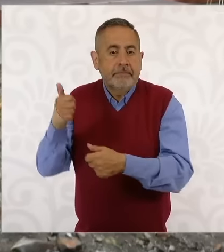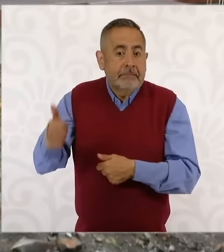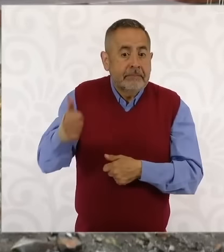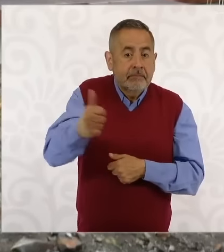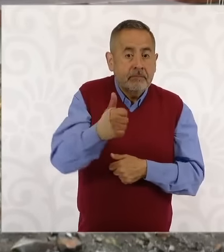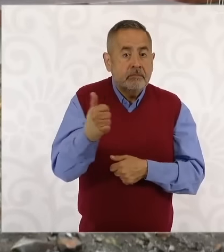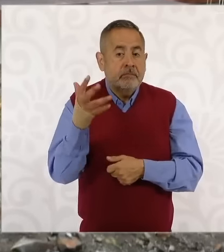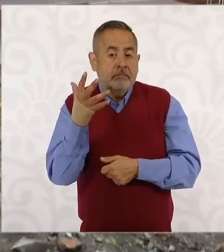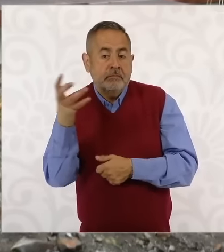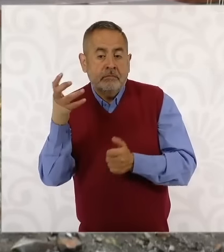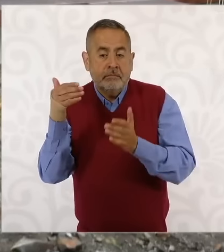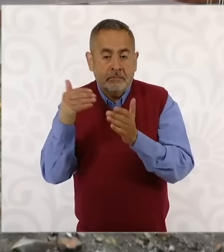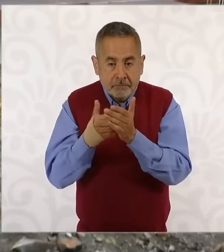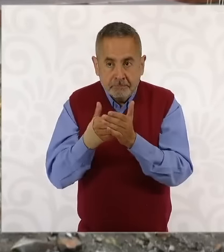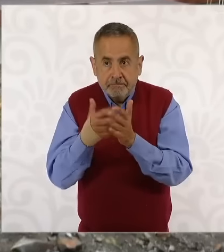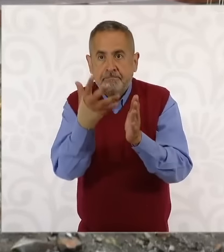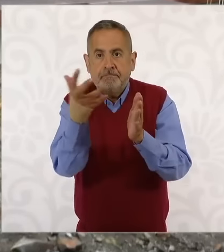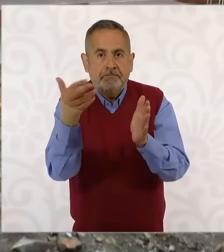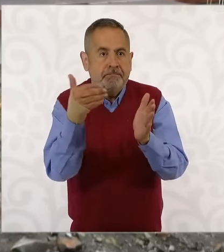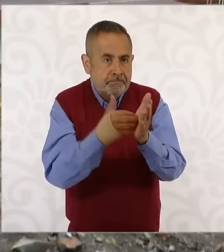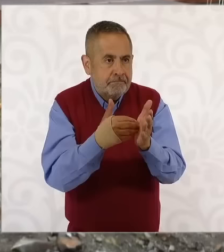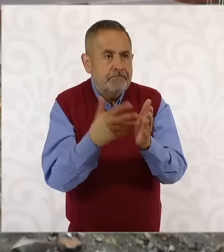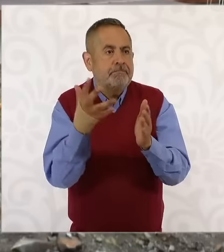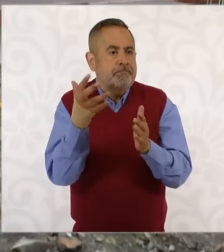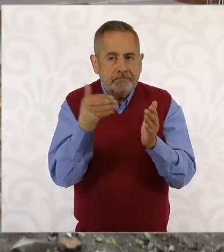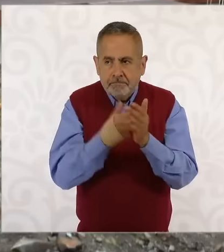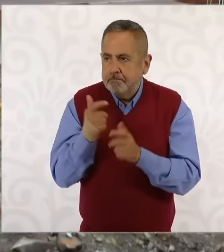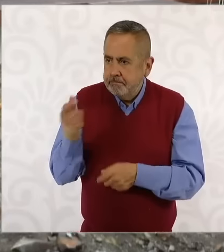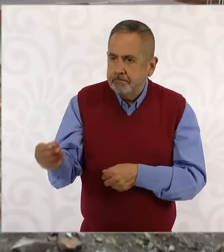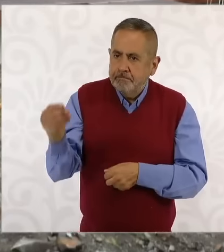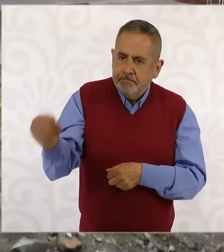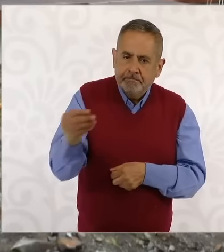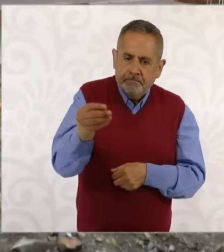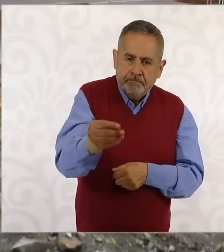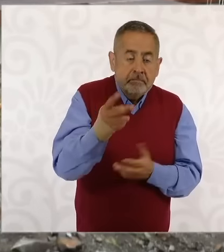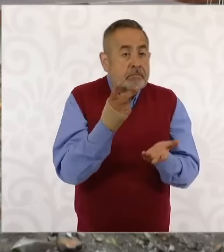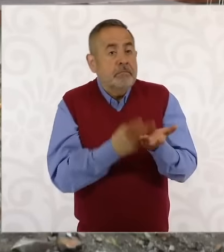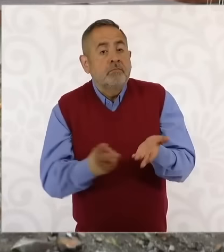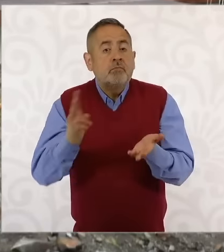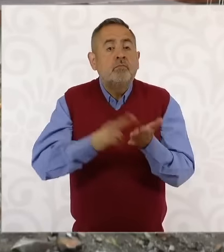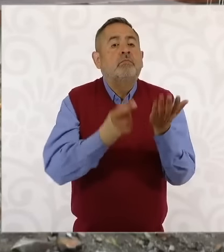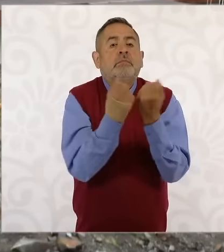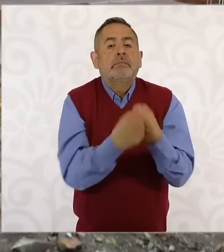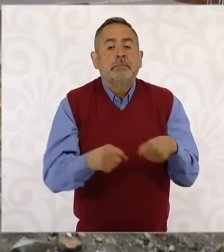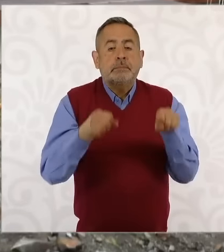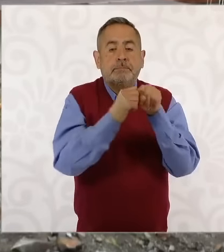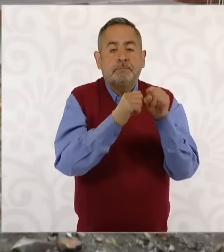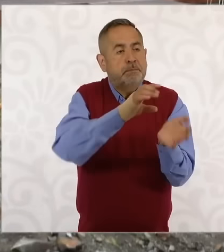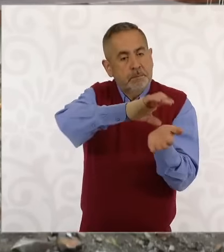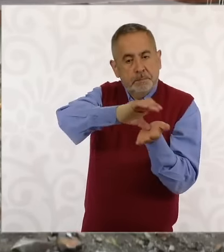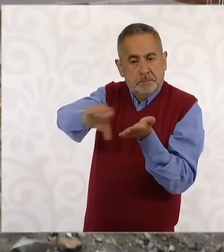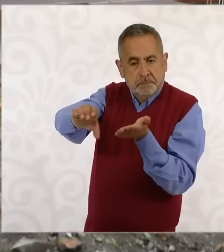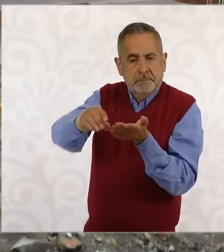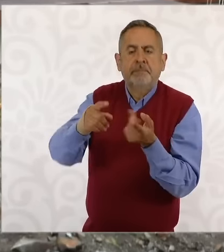al seguro que se tiene para cubrir eh por daños las infraestructuras, especialmente la de salud.